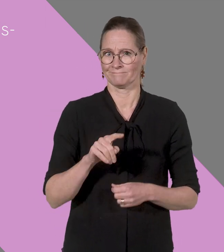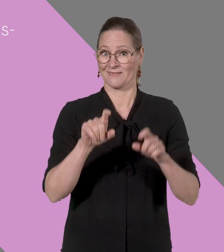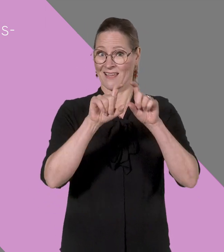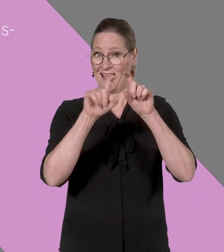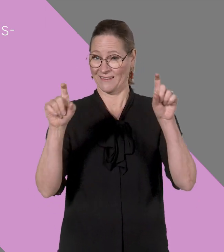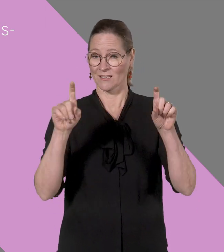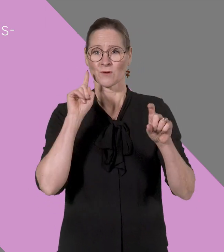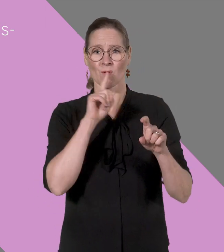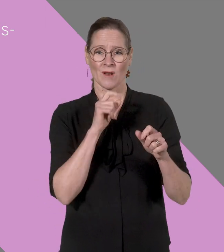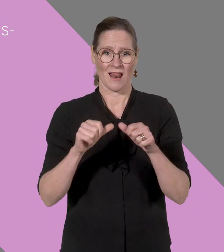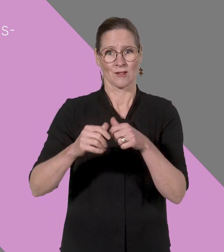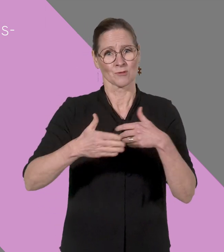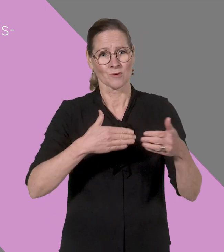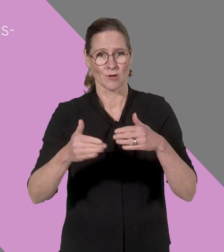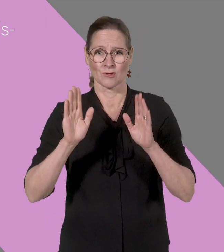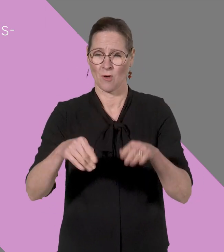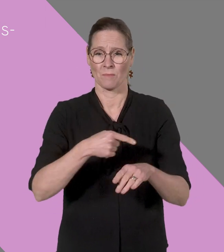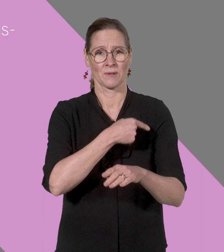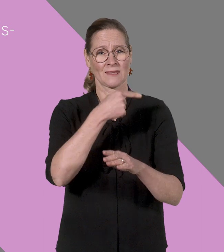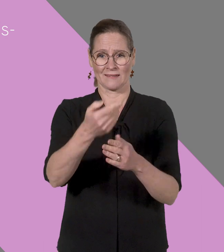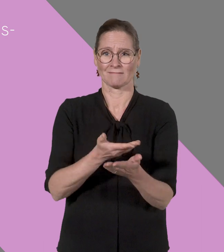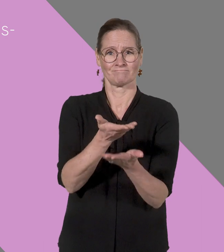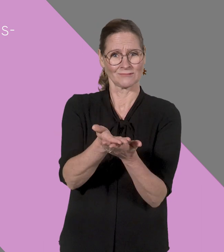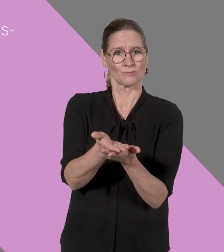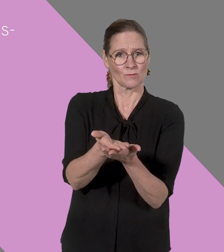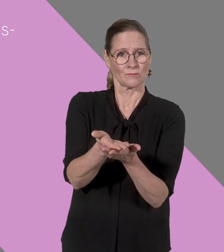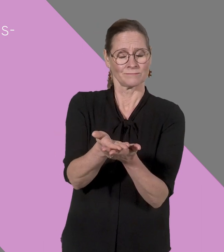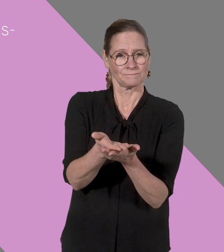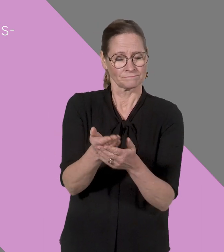Aihe on ollut esillä Kuurojen Liiton työssä jo pitkään.